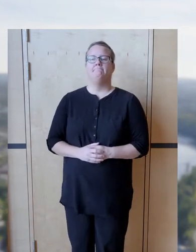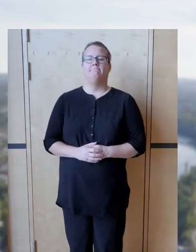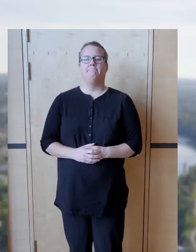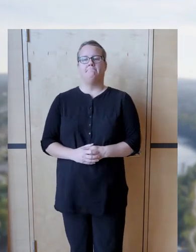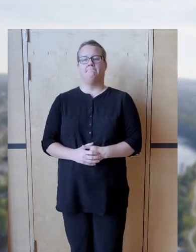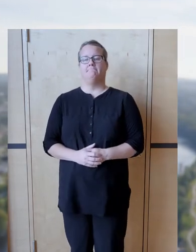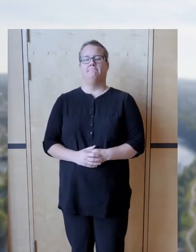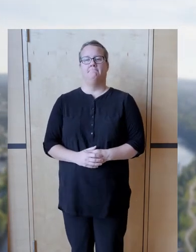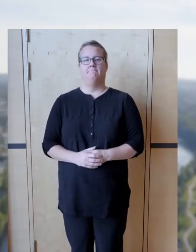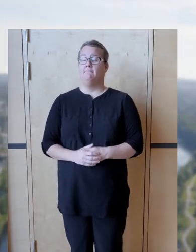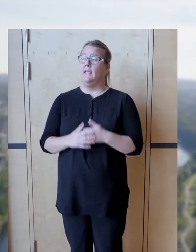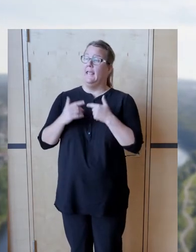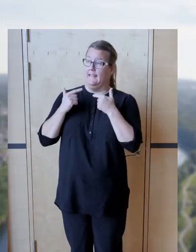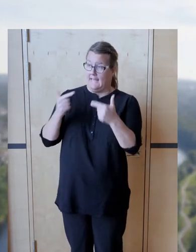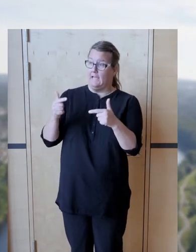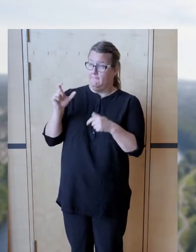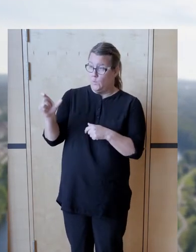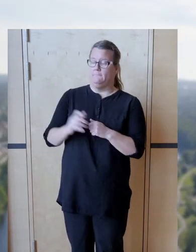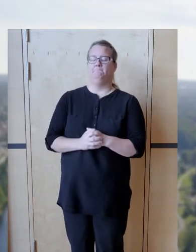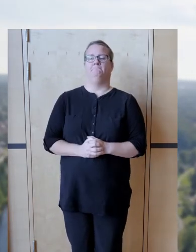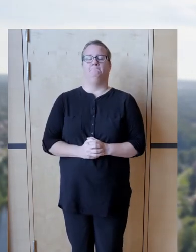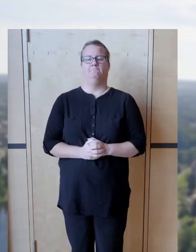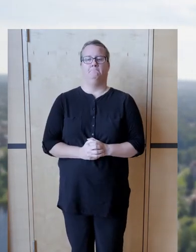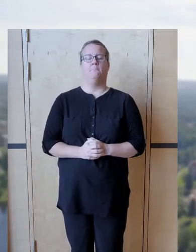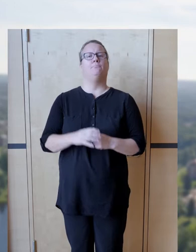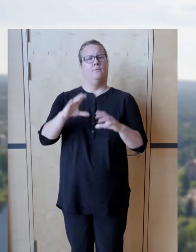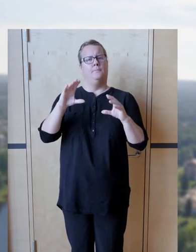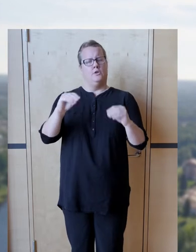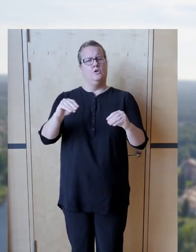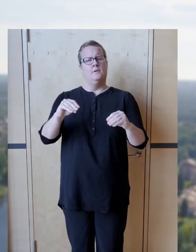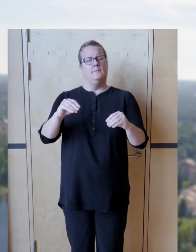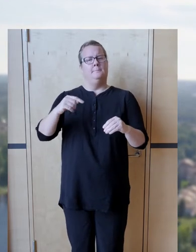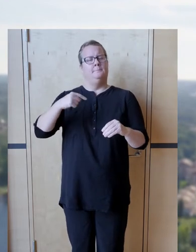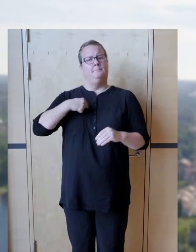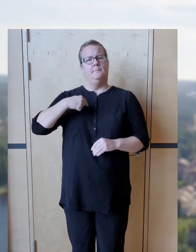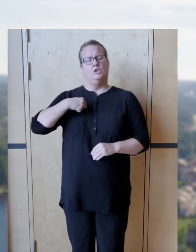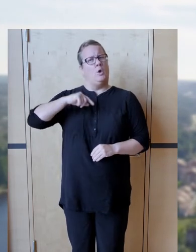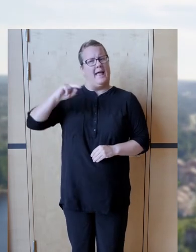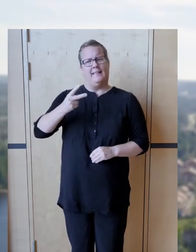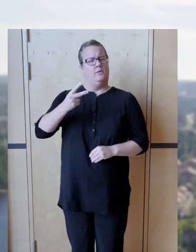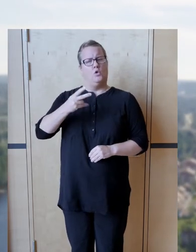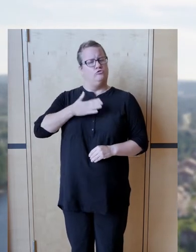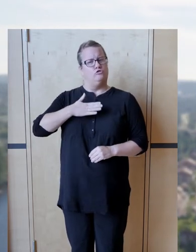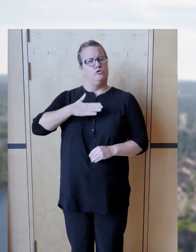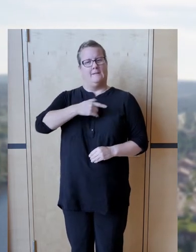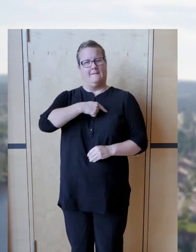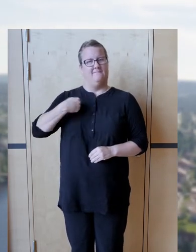Takkrona Men jag vidhåller ändå att det finns en stor otydlighet mellan de många brudar som har kommit under året